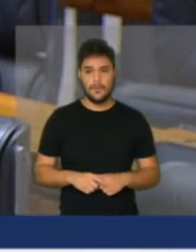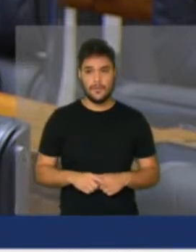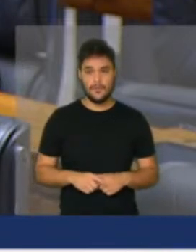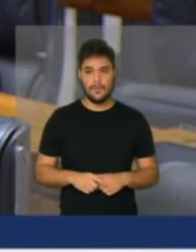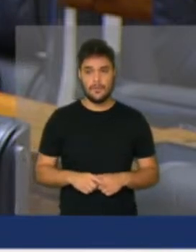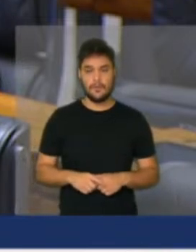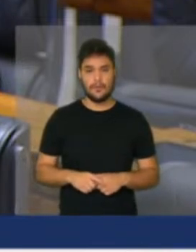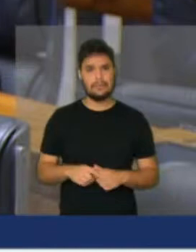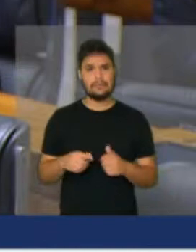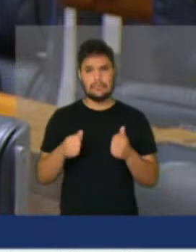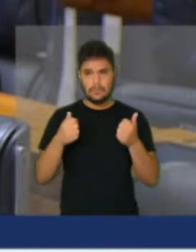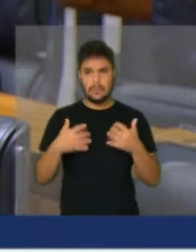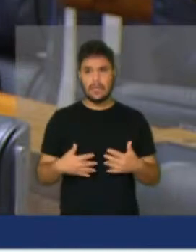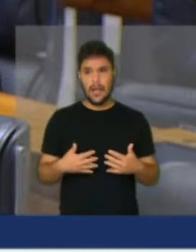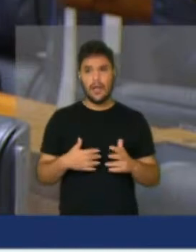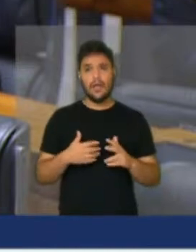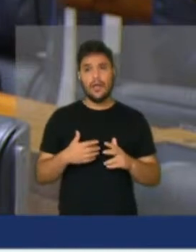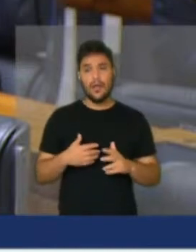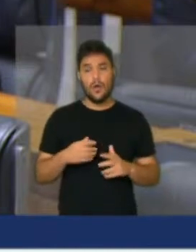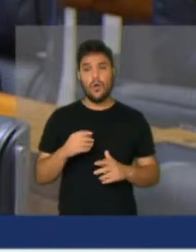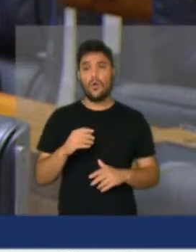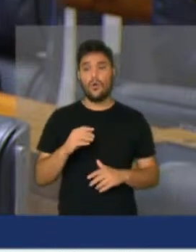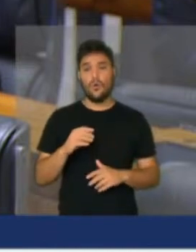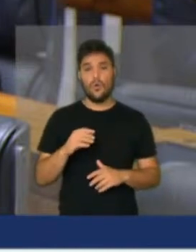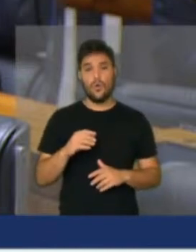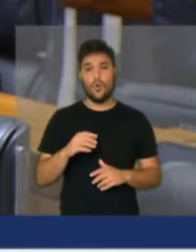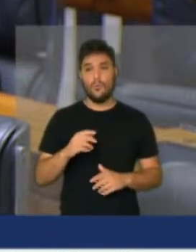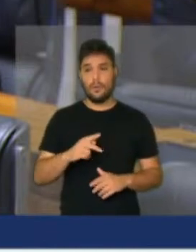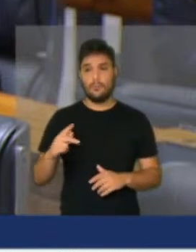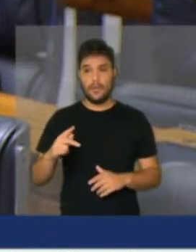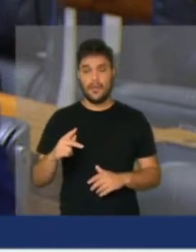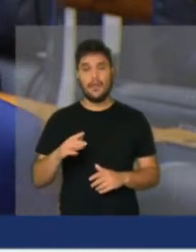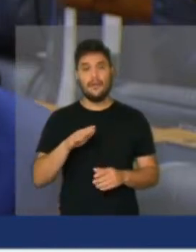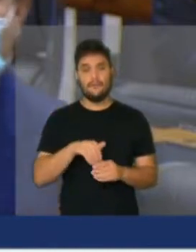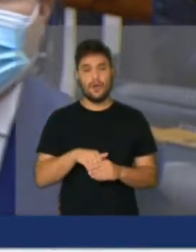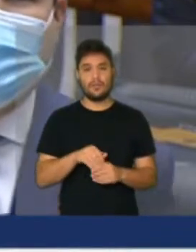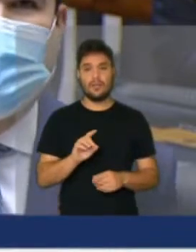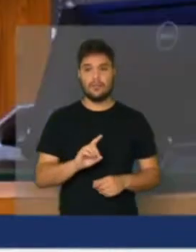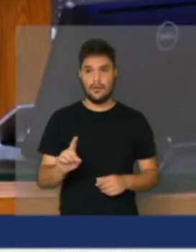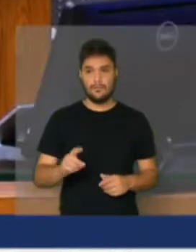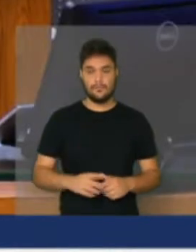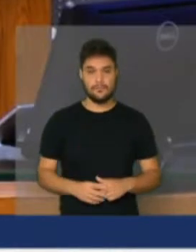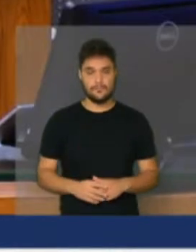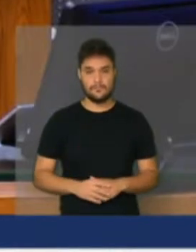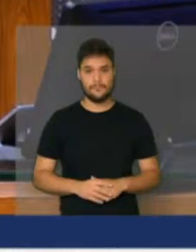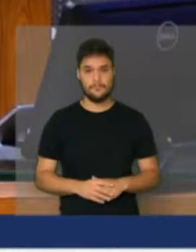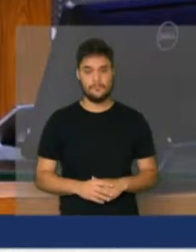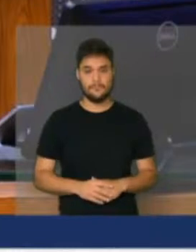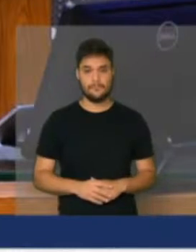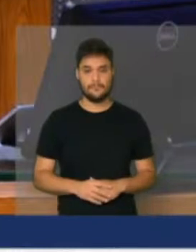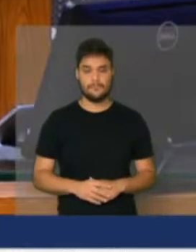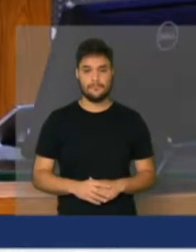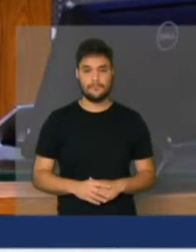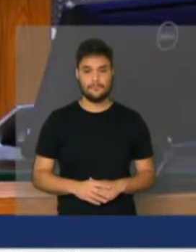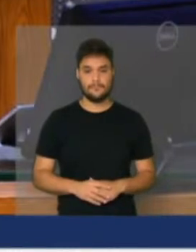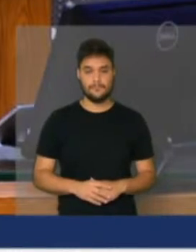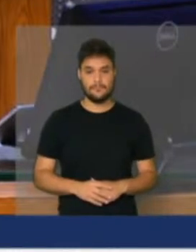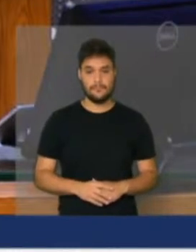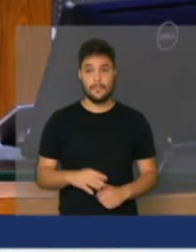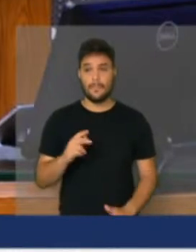É ... DAR AS SUAS EXPLICAÇÕ ES, PROGRESSISTAS MUDA A ORIENTAÇÃO PARA NÃO. -- [PRESIDENTE]: PROGRESSISTA MUDA PARA NÃO. -- [PRESIDENTE]: VOCÊ